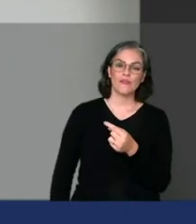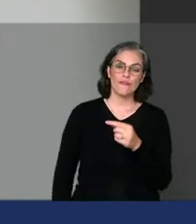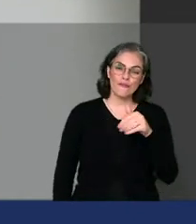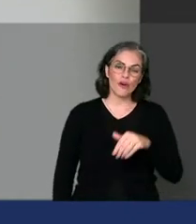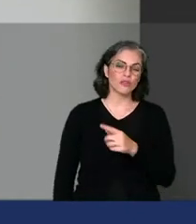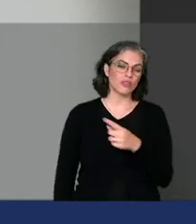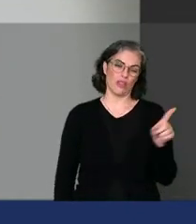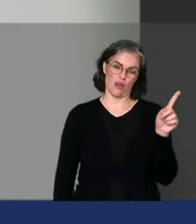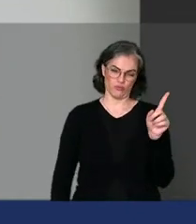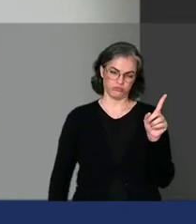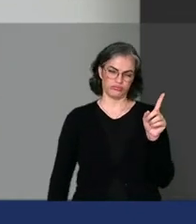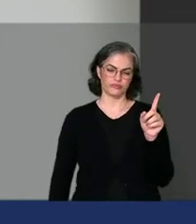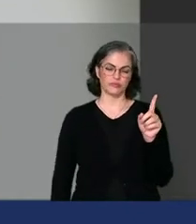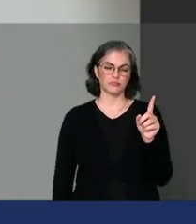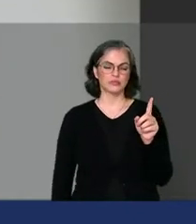NÃO PORQUE O DINHEIRO NÃO É POSSÍVEL SER UTILIZADO DUAS